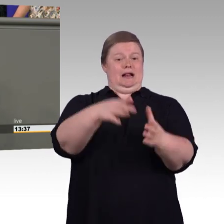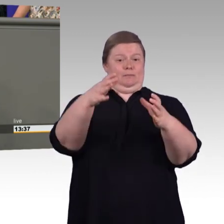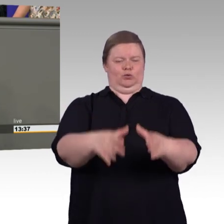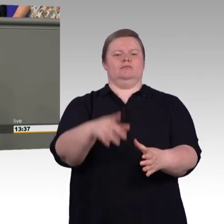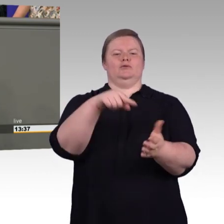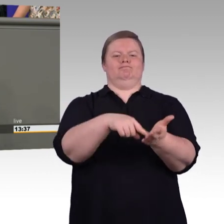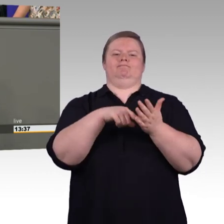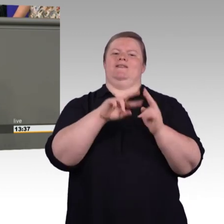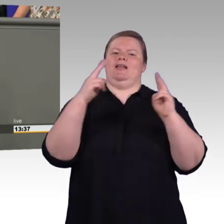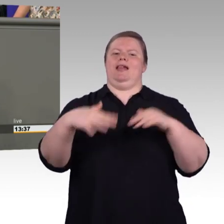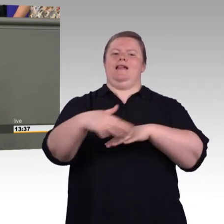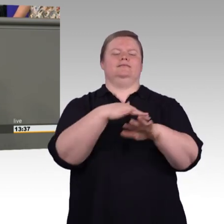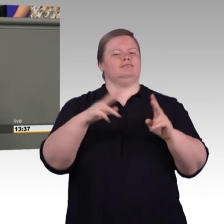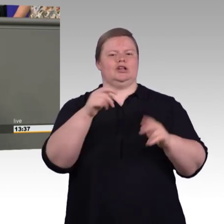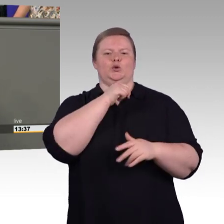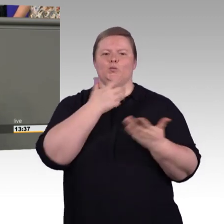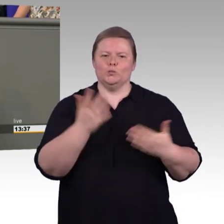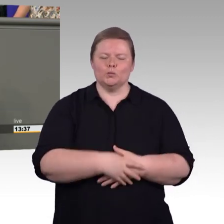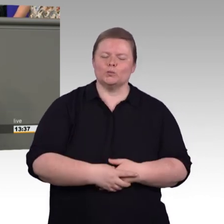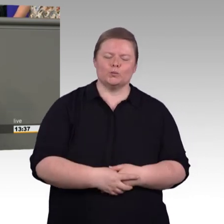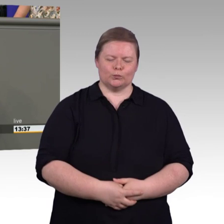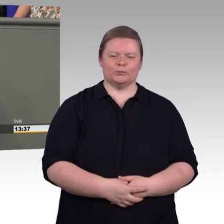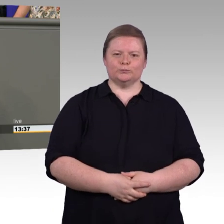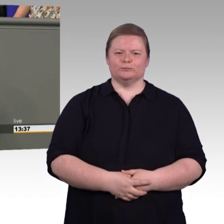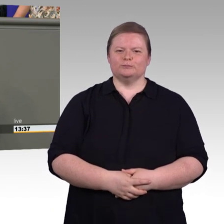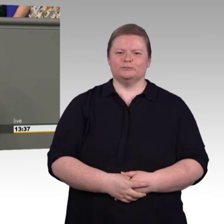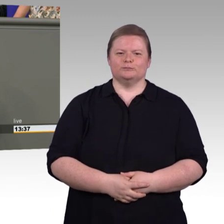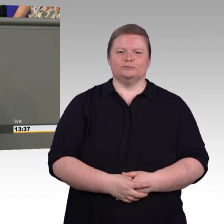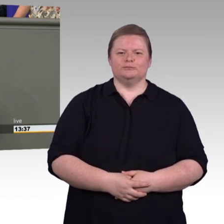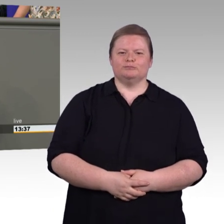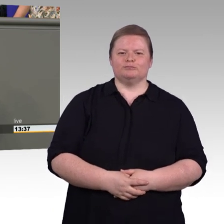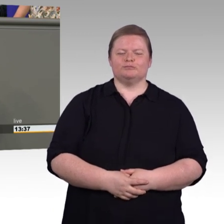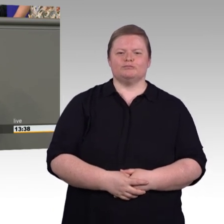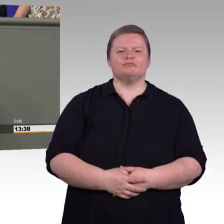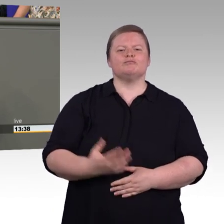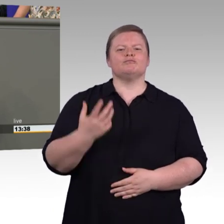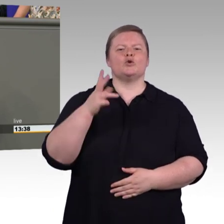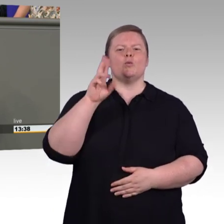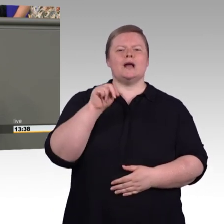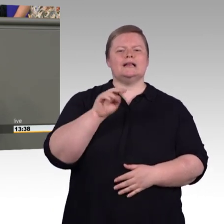wenn wir auf die Kinder setzen und ihnen die bestmöglichen Voraussetzungen gewährleisten, überall auf der Welt.